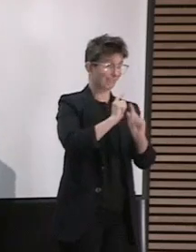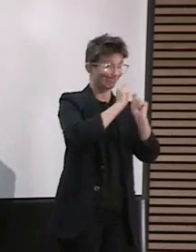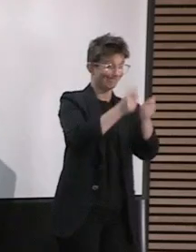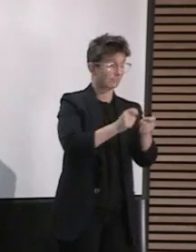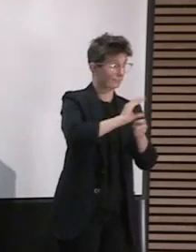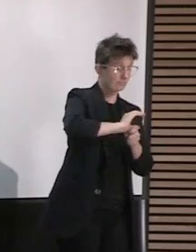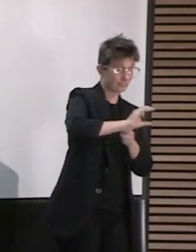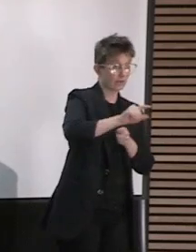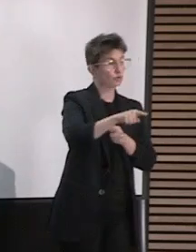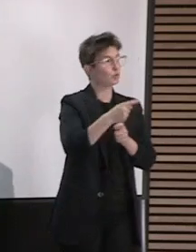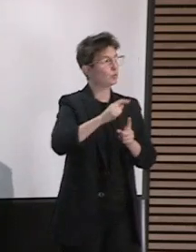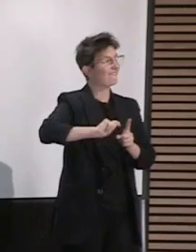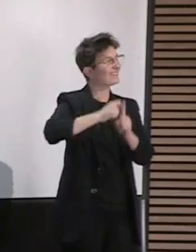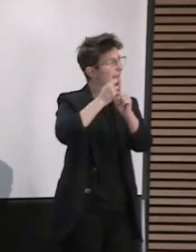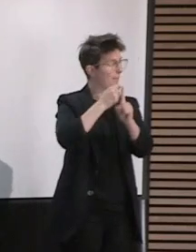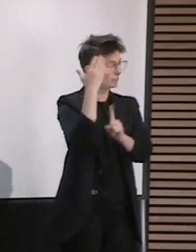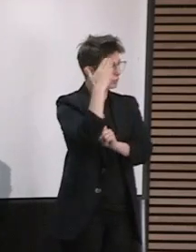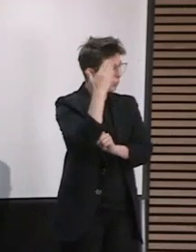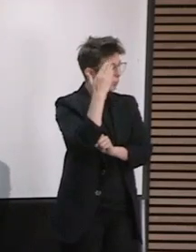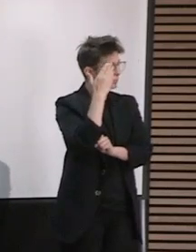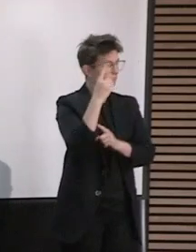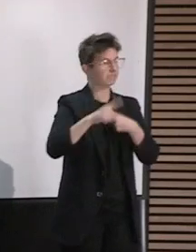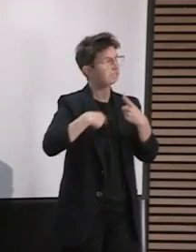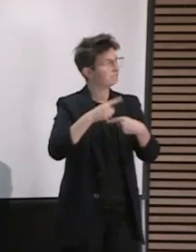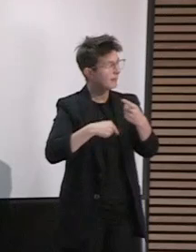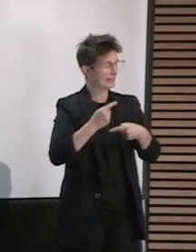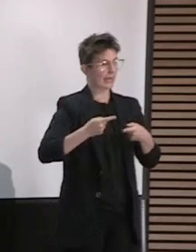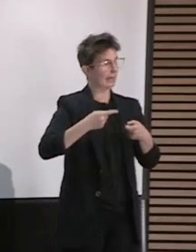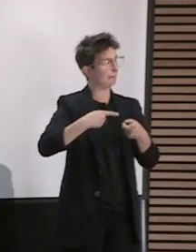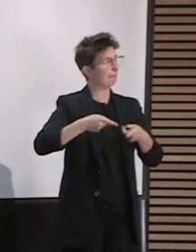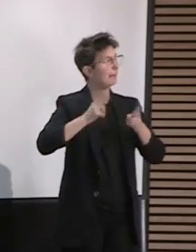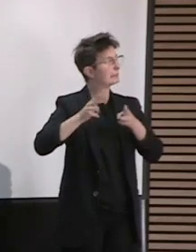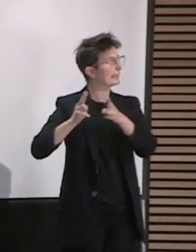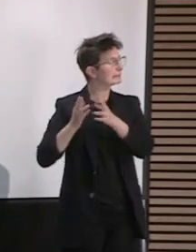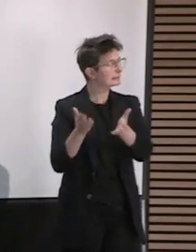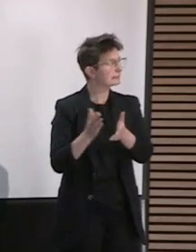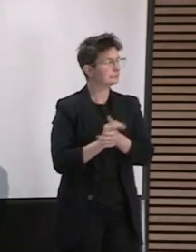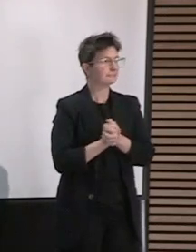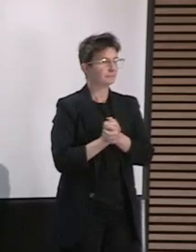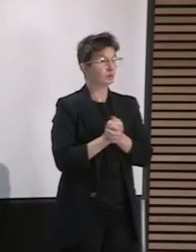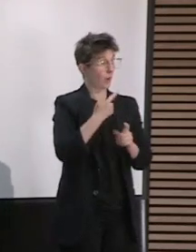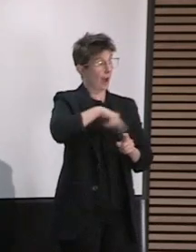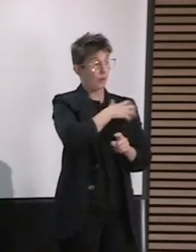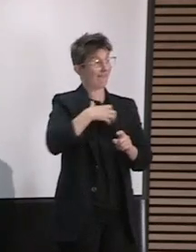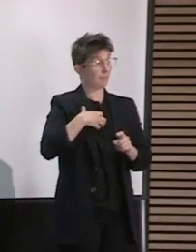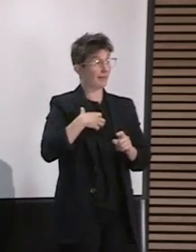taapiri$ 400 miriona puta noa. Te whenua, whakaaro ahau o nei e p ana ki te 11 $. 5 miriona